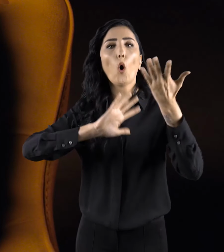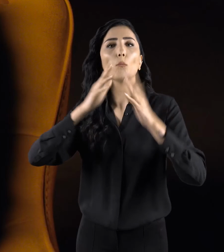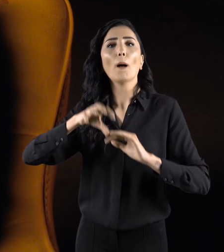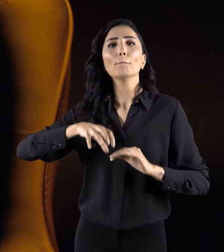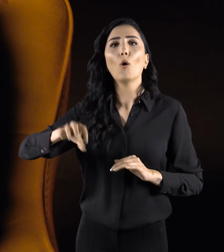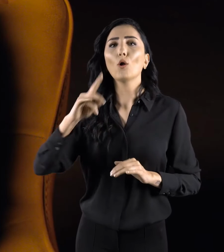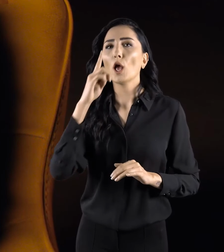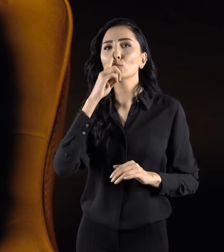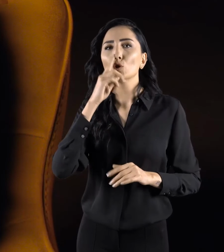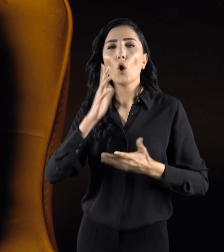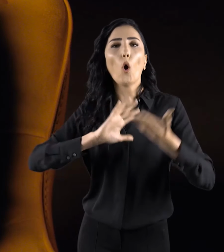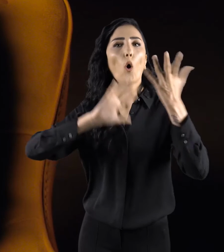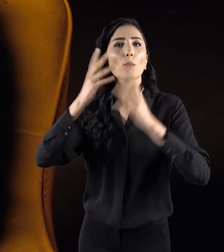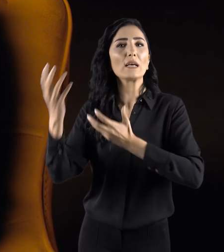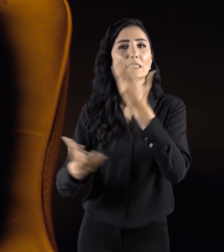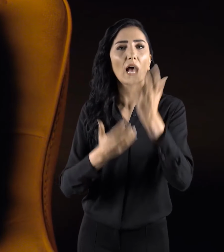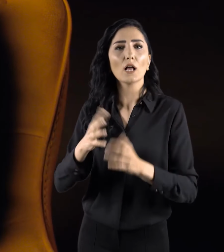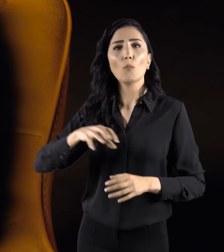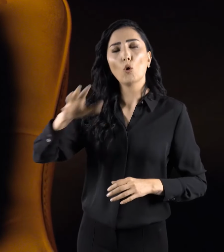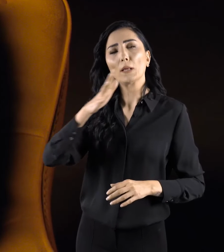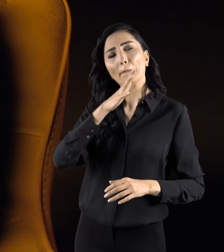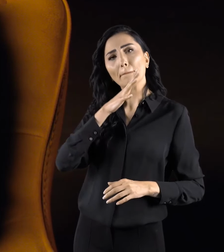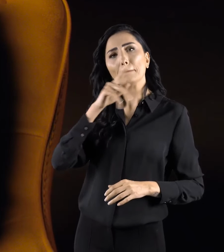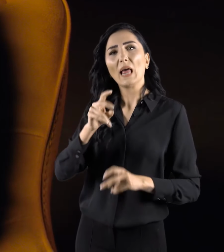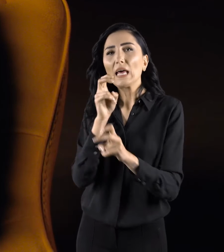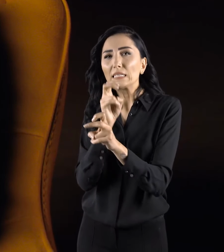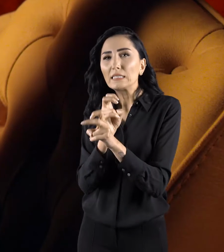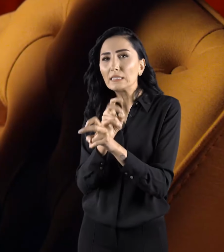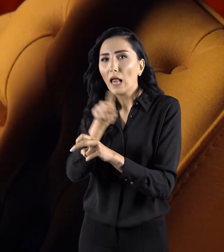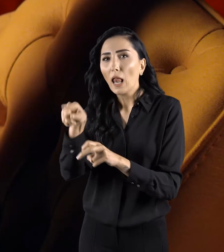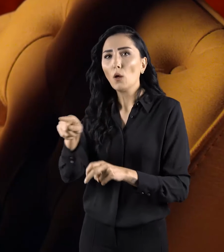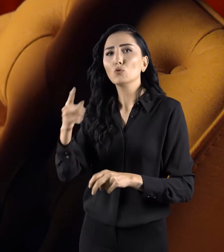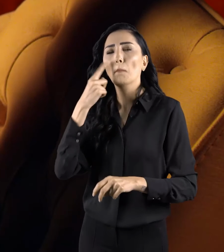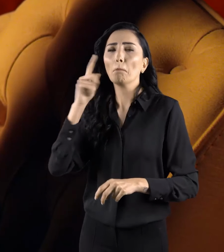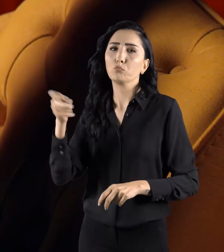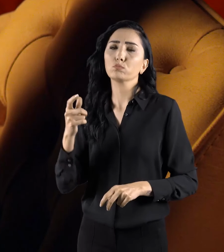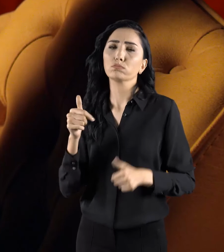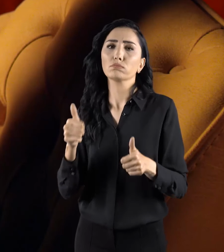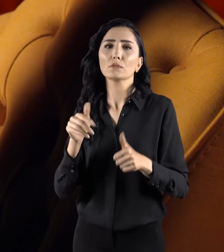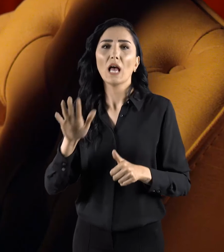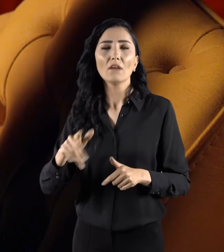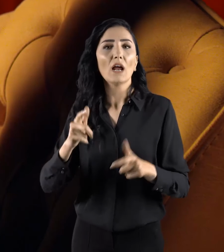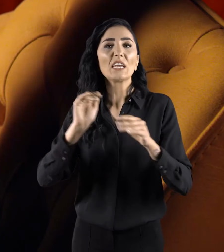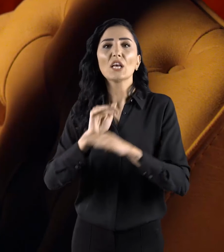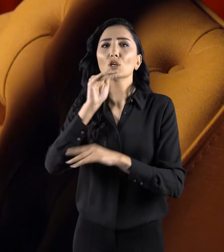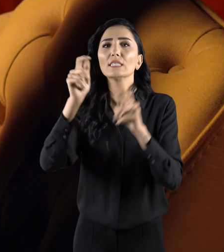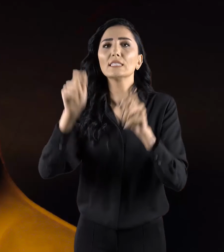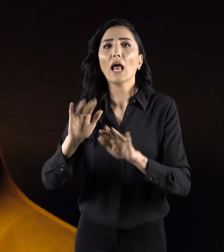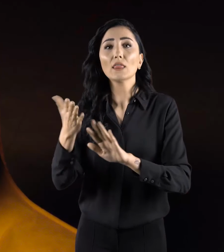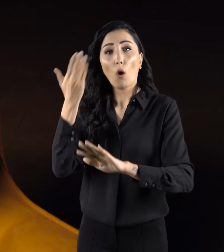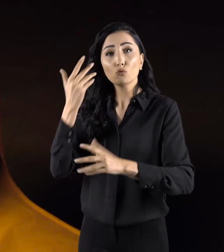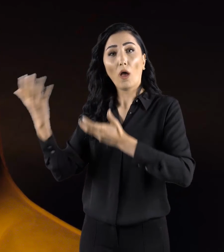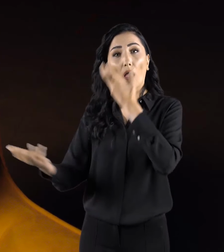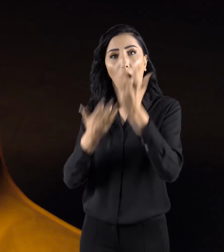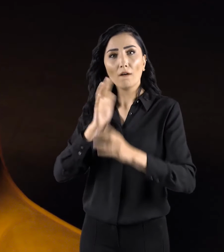orman bölge müdürlükleri orman yangını bölgelerini bilir. Risk haritalarına bu kurumlardan ulaşabilirsiniz. Bulunduğunuz bölgede daha